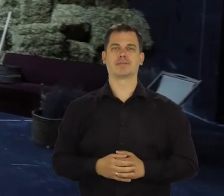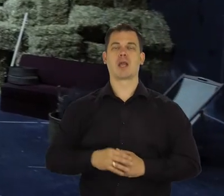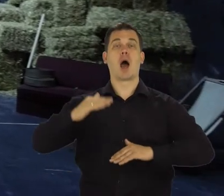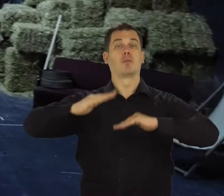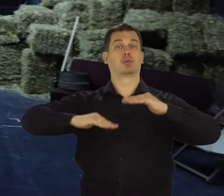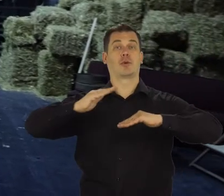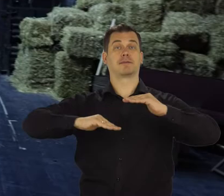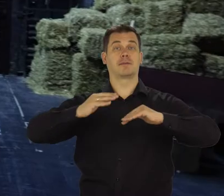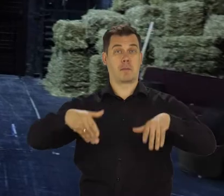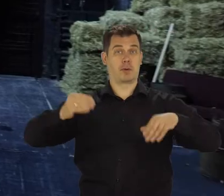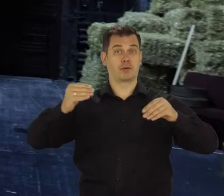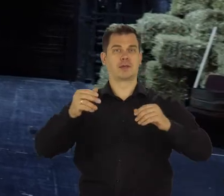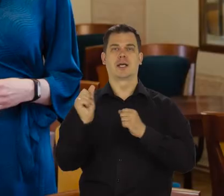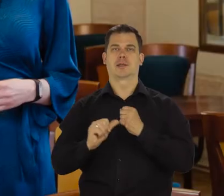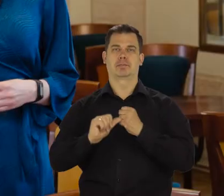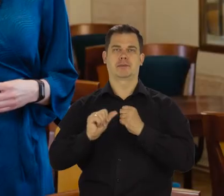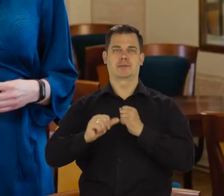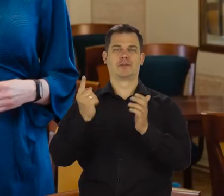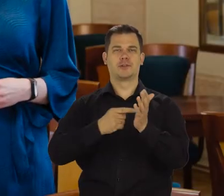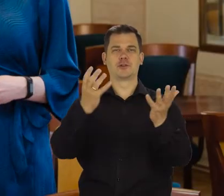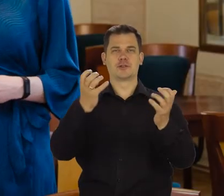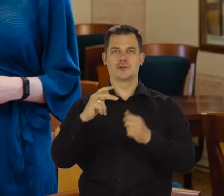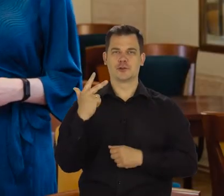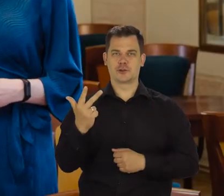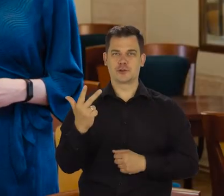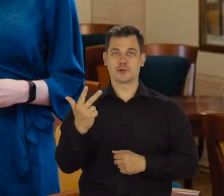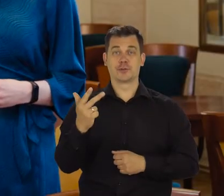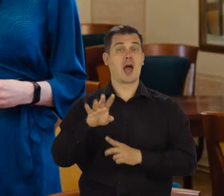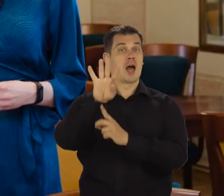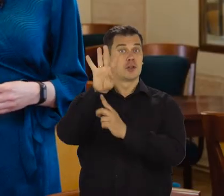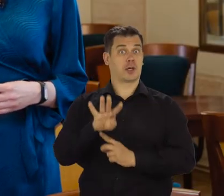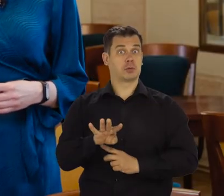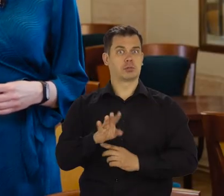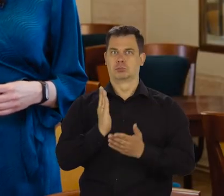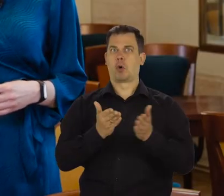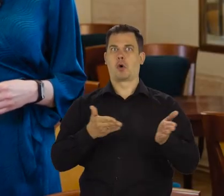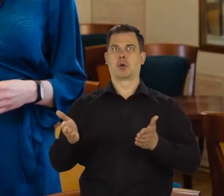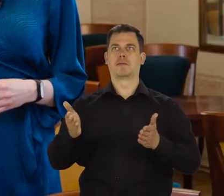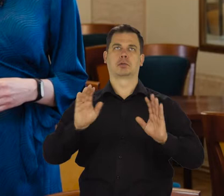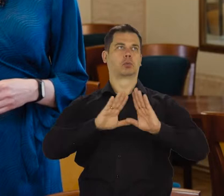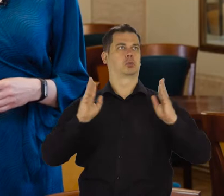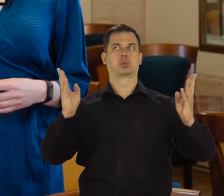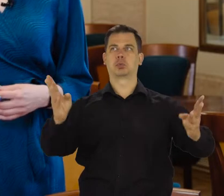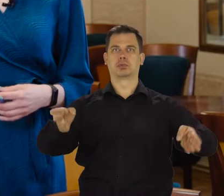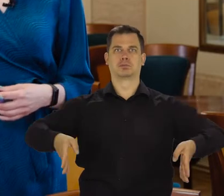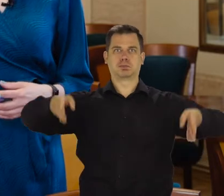Budowa ruszyła w lipcu 1903 roku i już po 4 miesiącach budynek był w stanie surowym